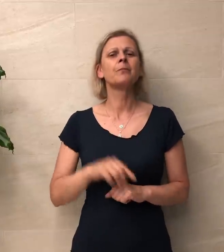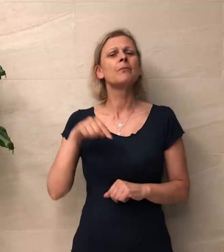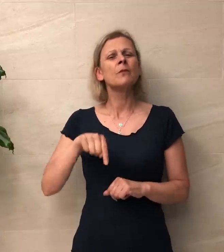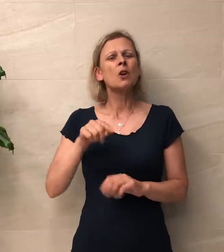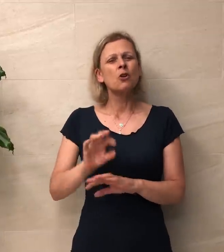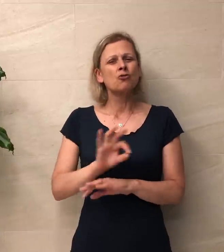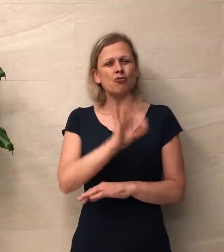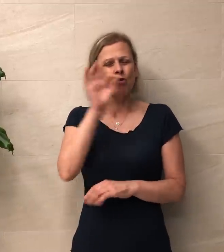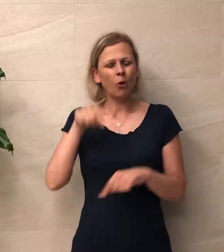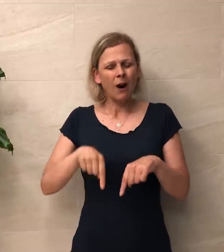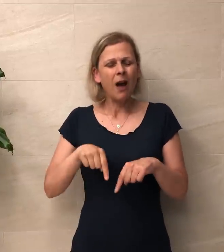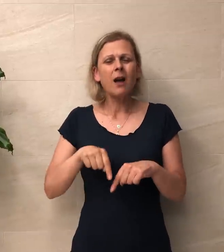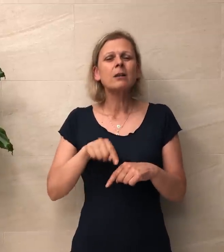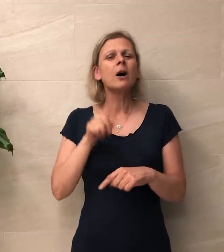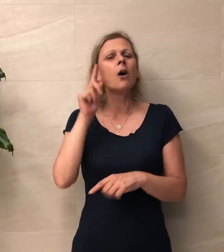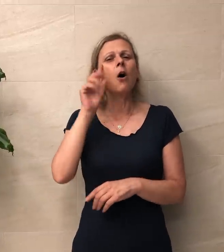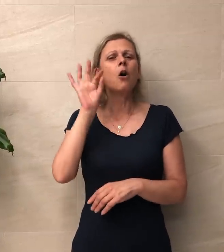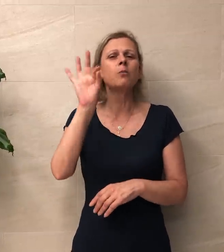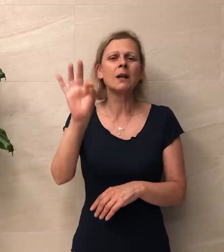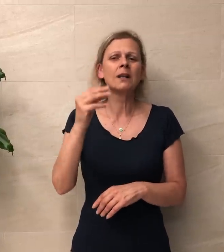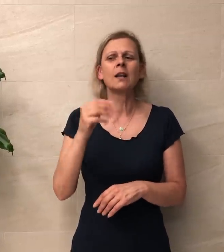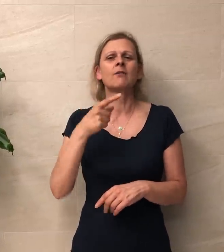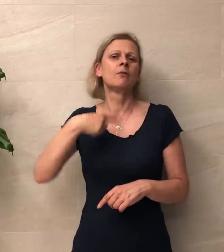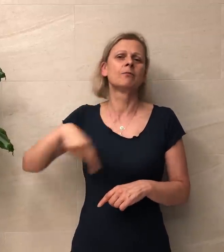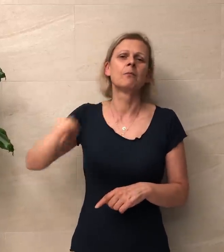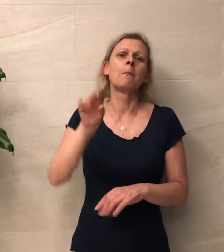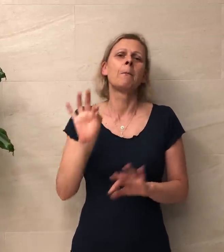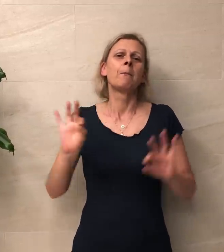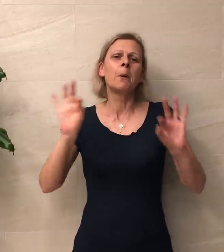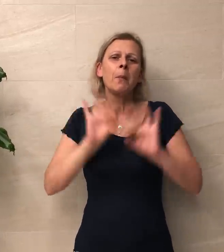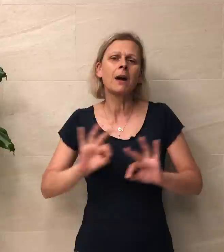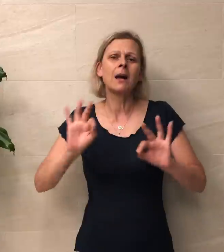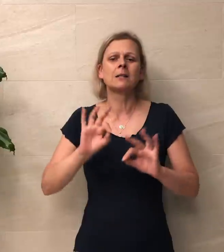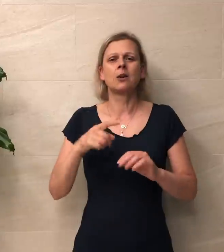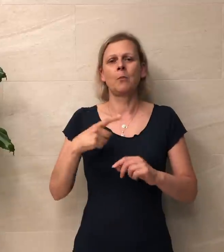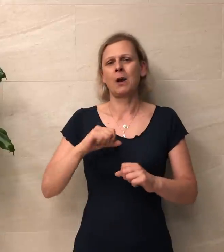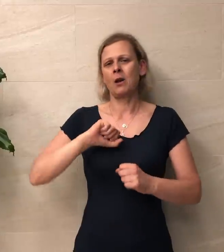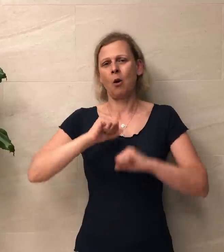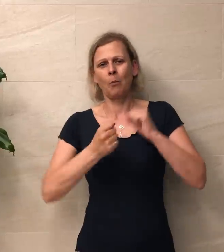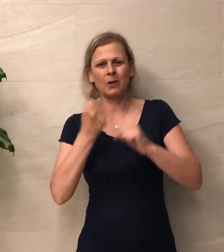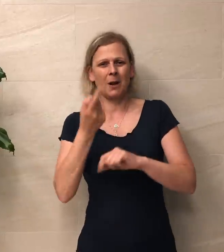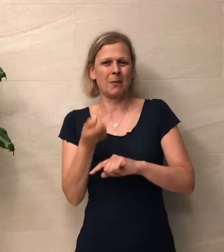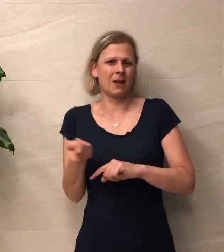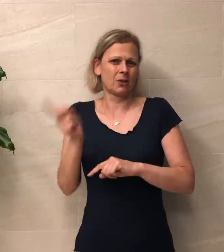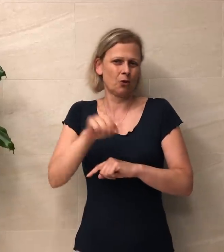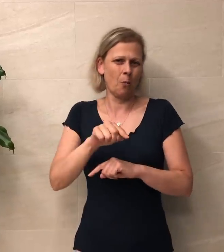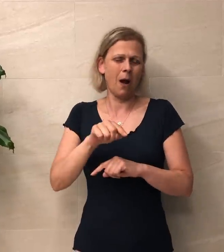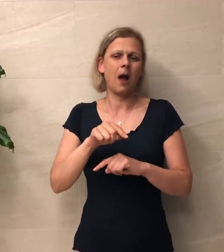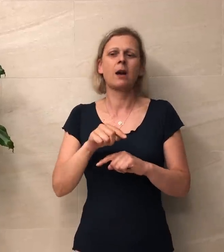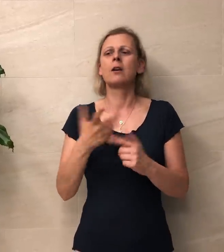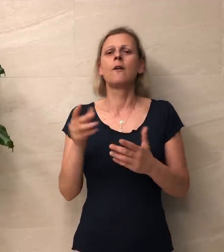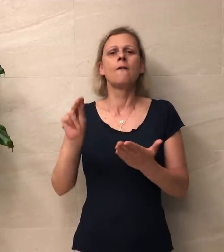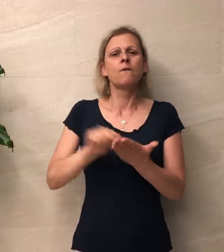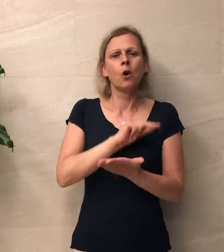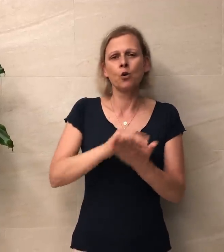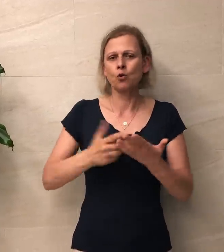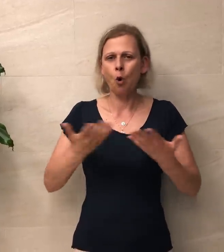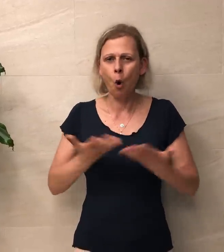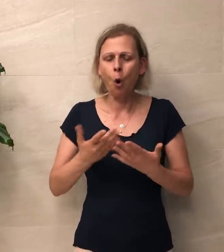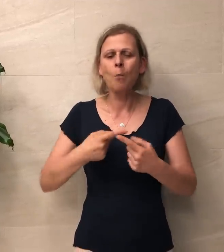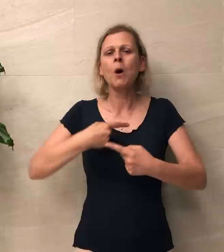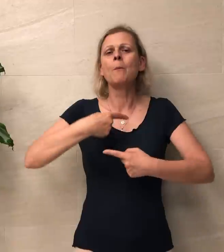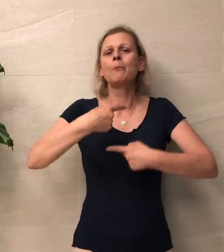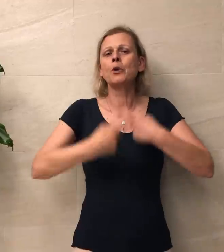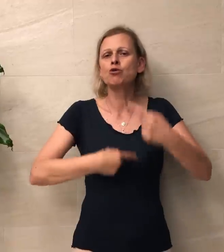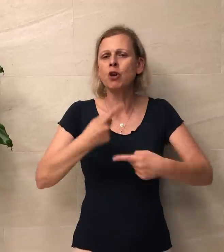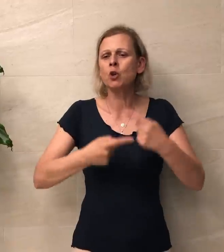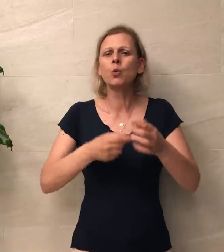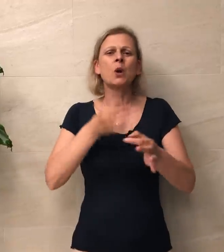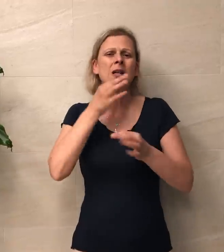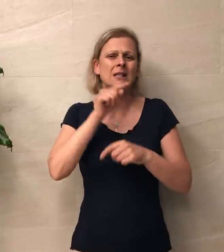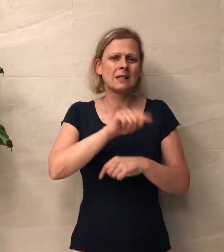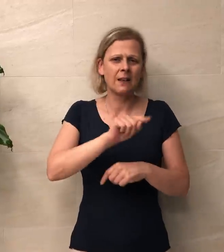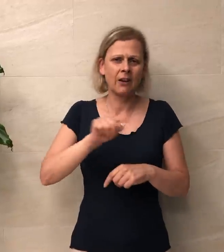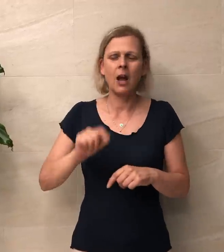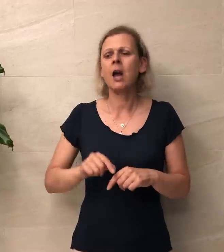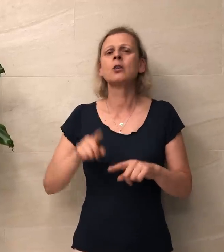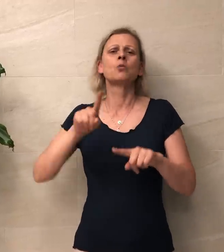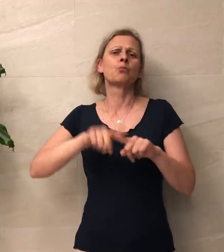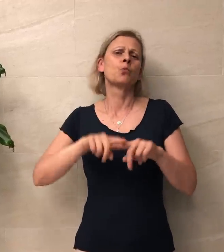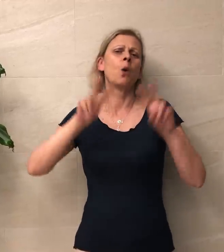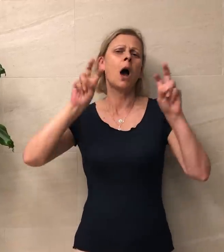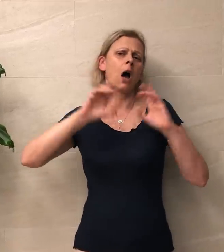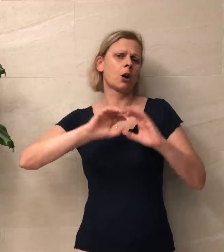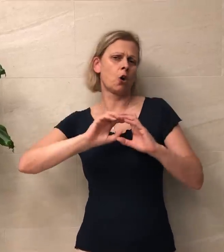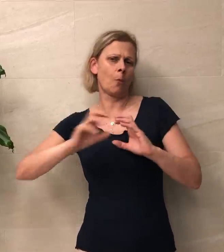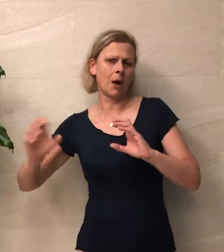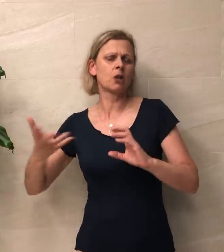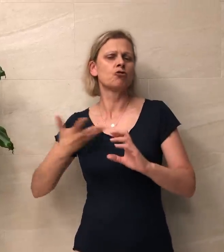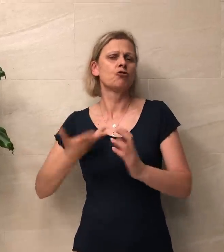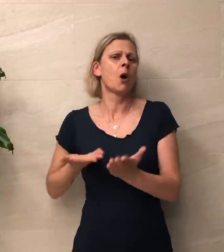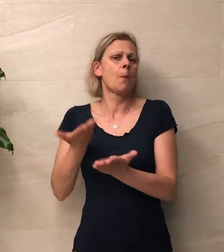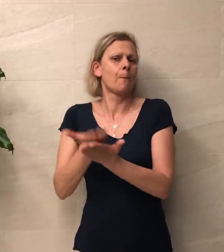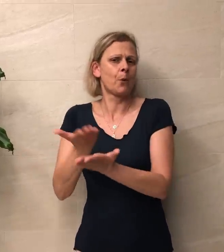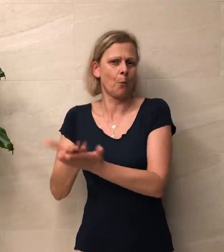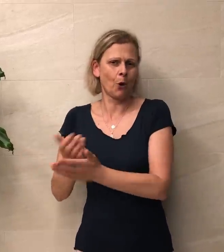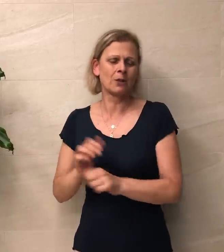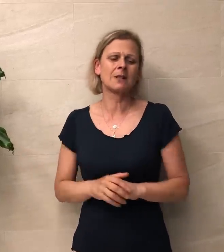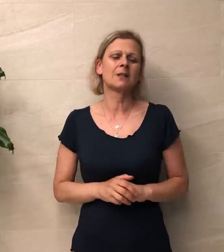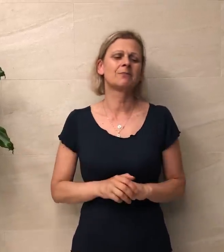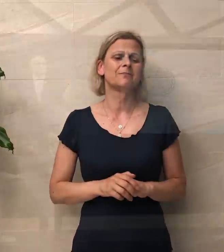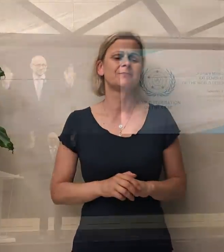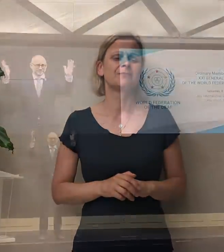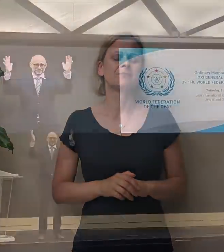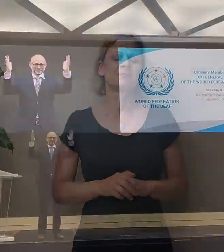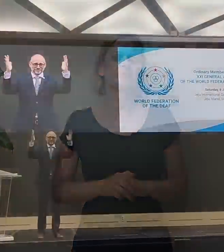La giornata di oggi sarà propedeutica all’evento di domani rispetto alle procedure di voto, alle tematiche che verranno affrontate, alle diverse istanze presentate.